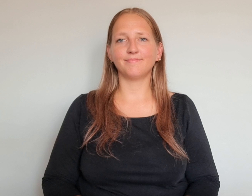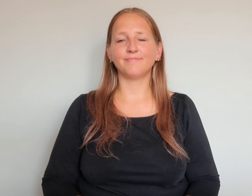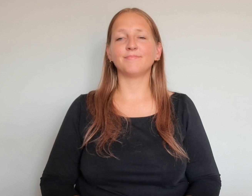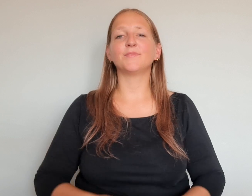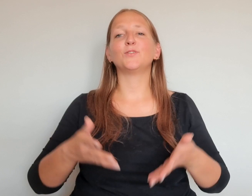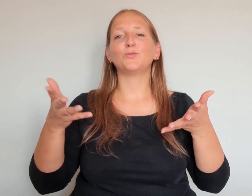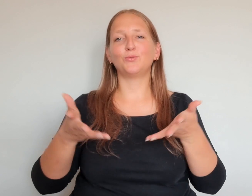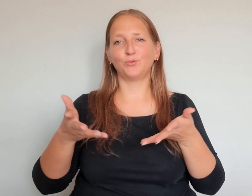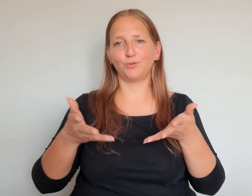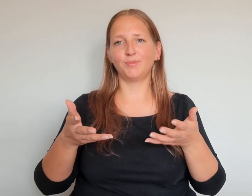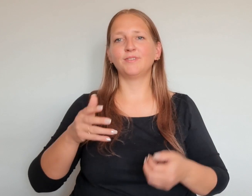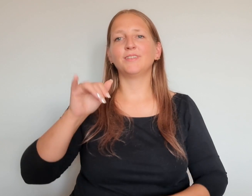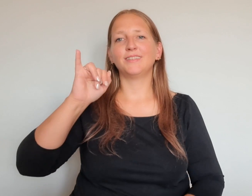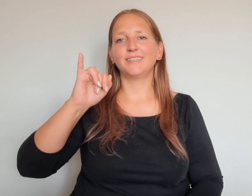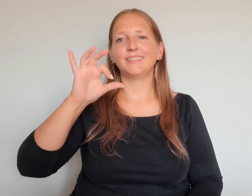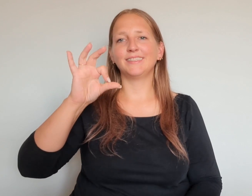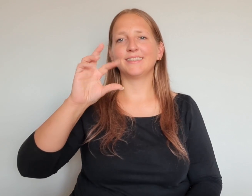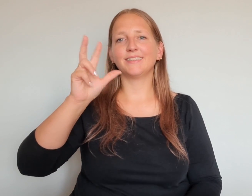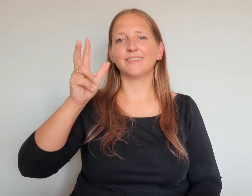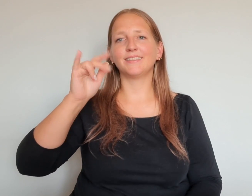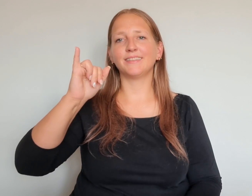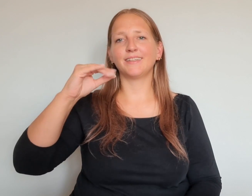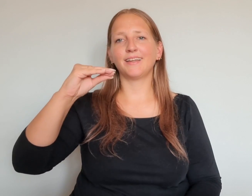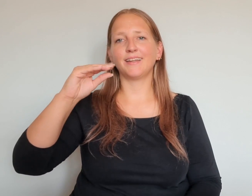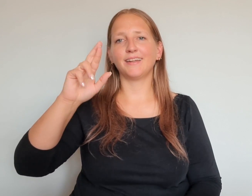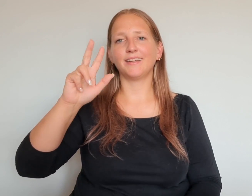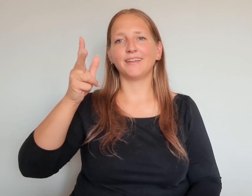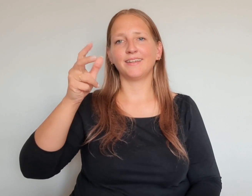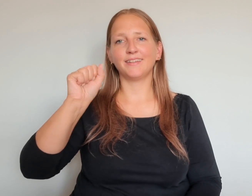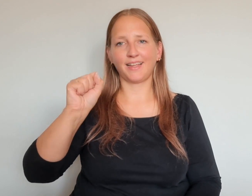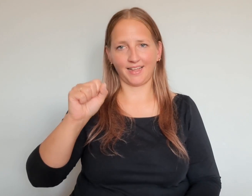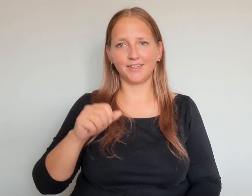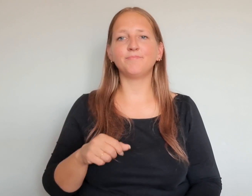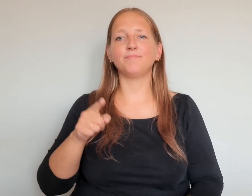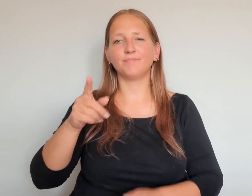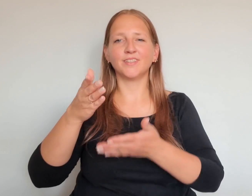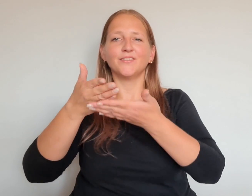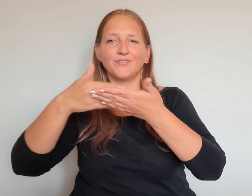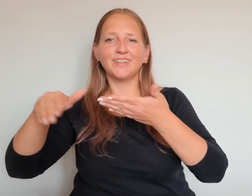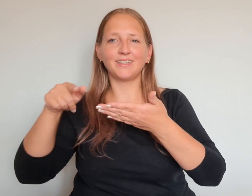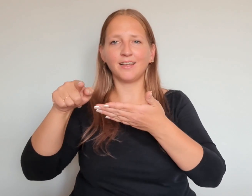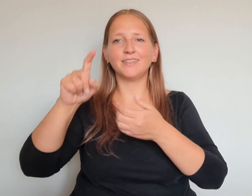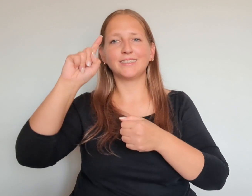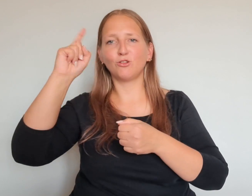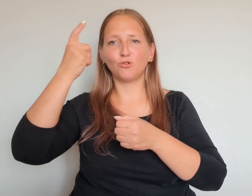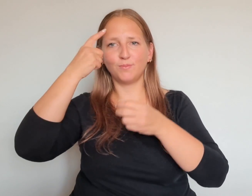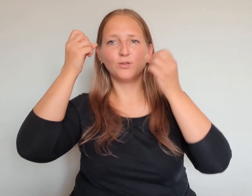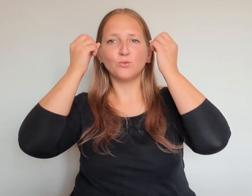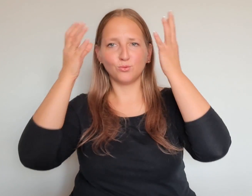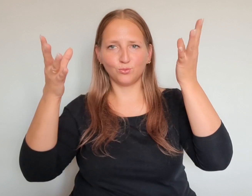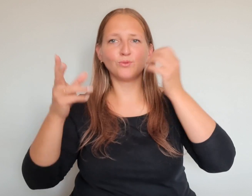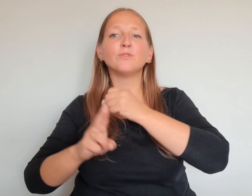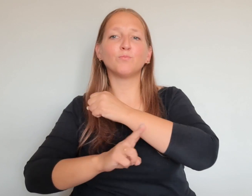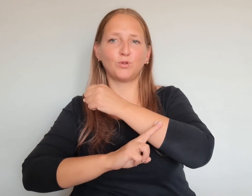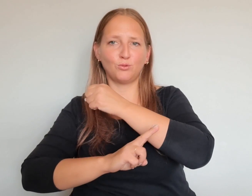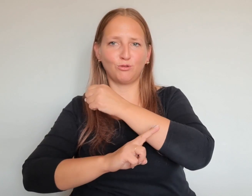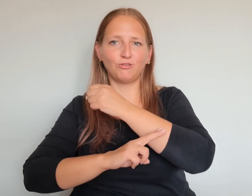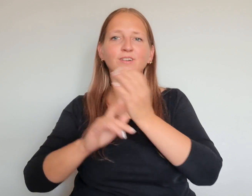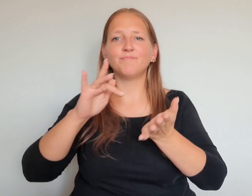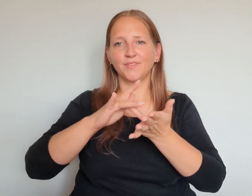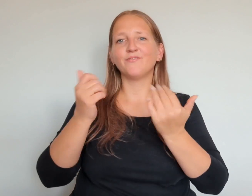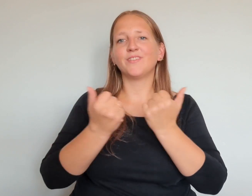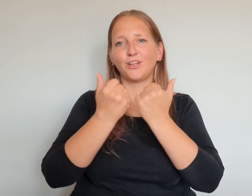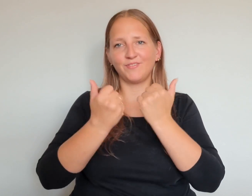Klub Iskierka – filia Centrum Kultury Podgórza w Krakowie.